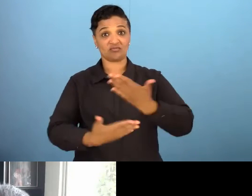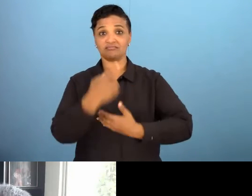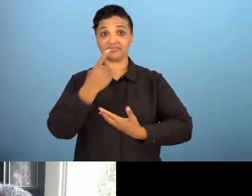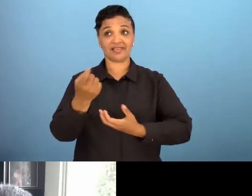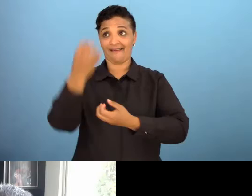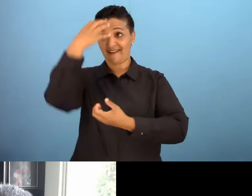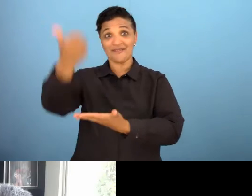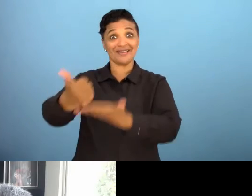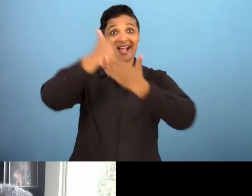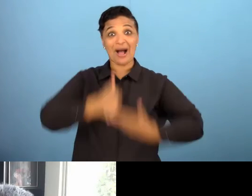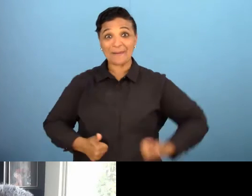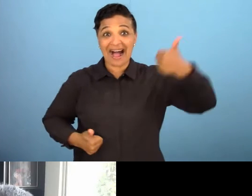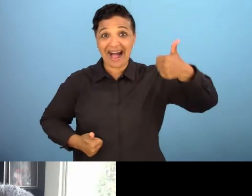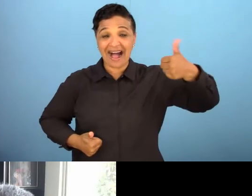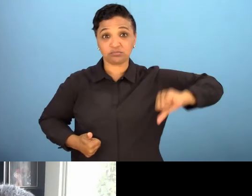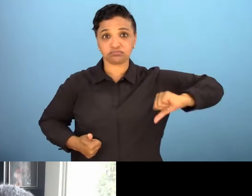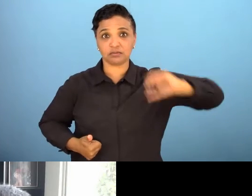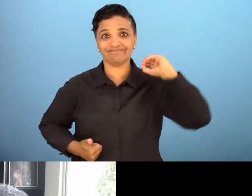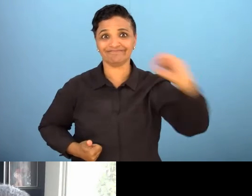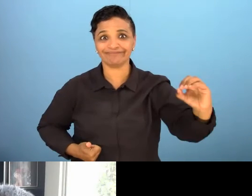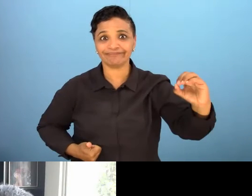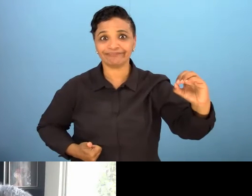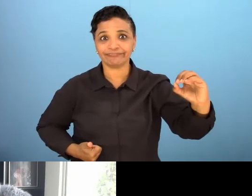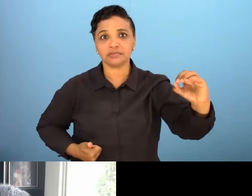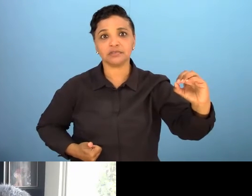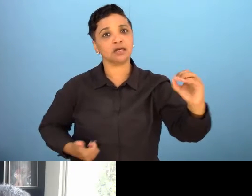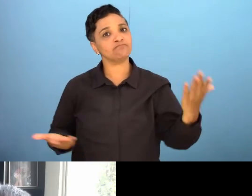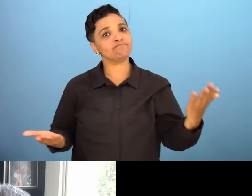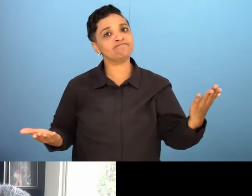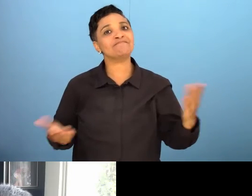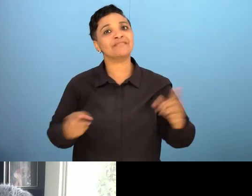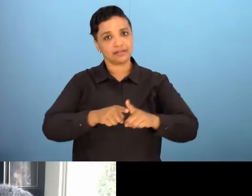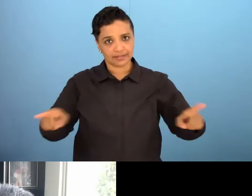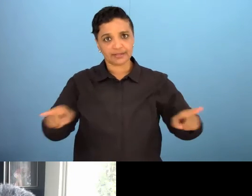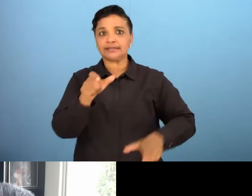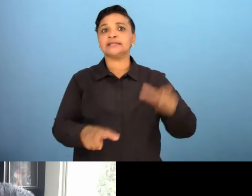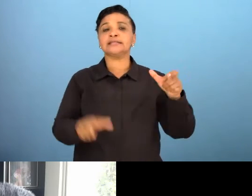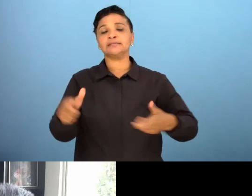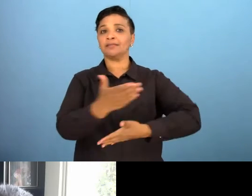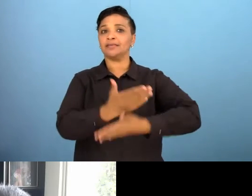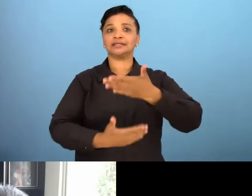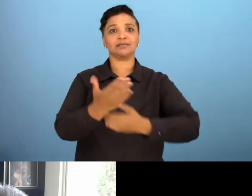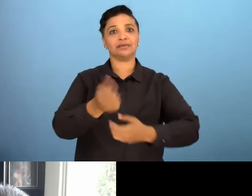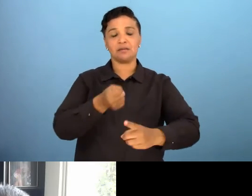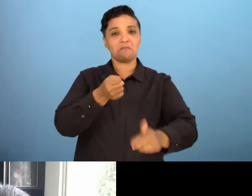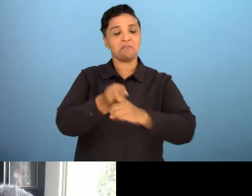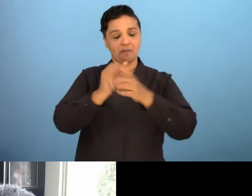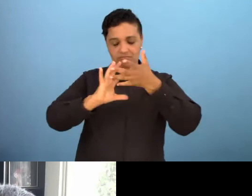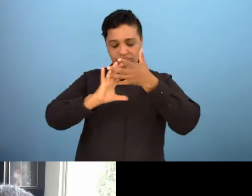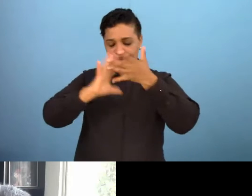tercer hallazgo importante fue la respuesta del gobierno, está bien, para la mayoría de los encuestados fue nulo.